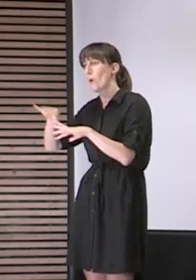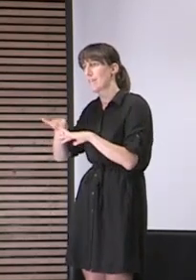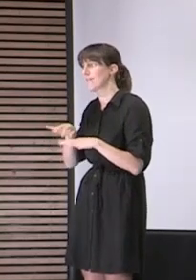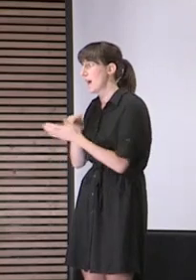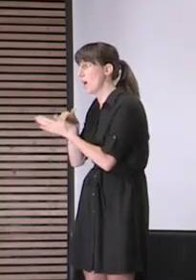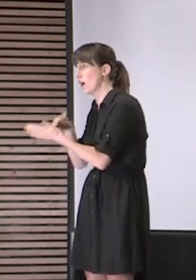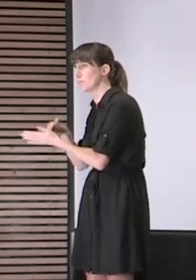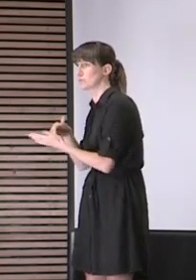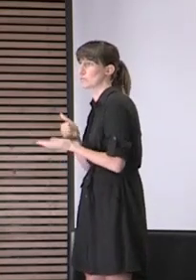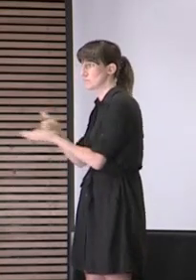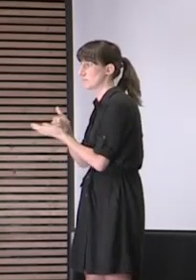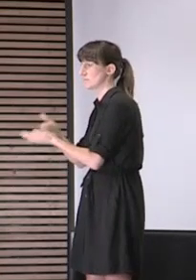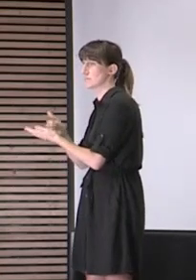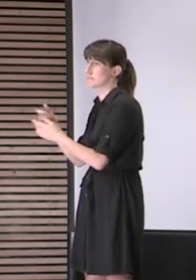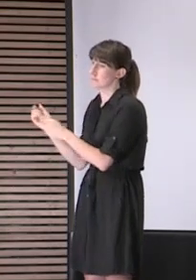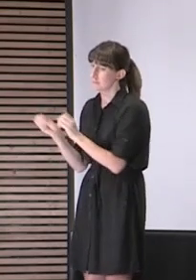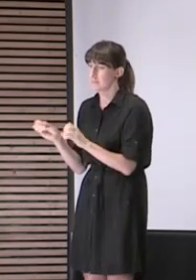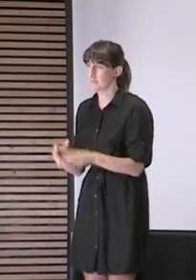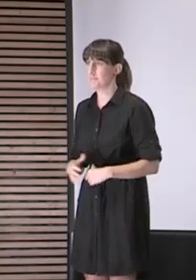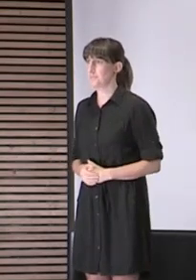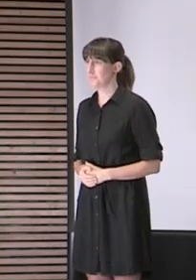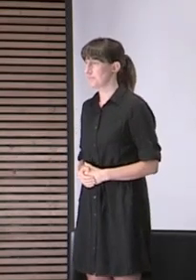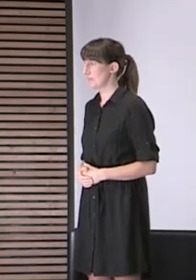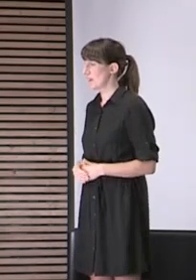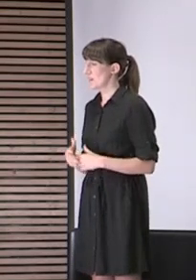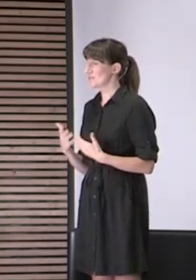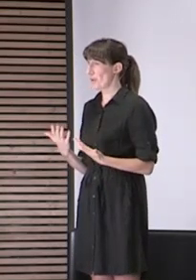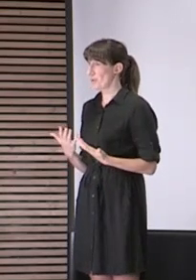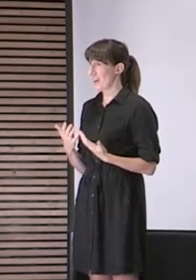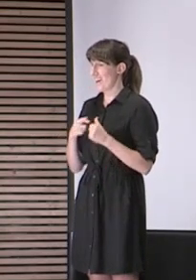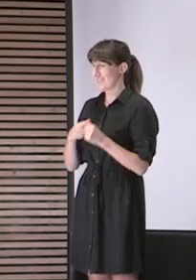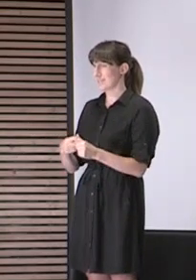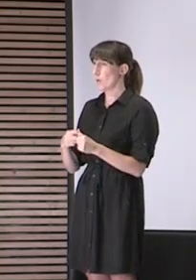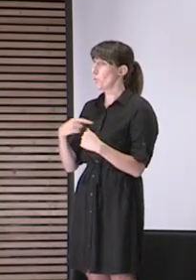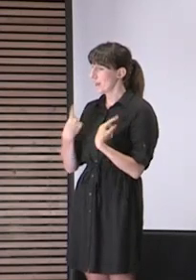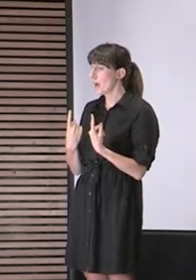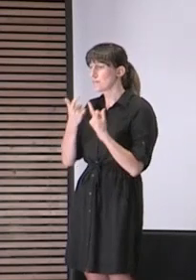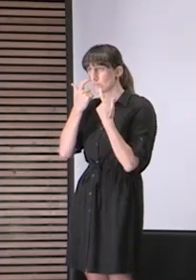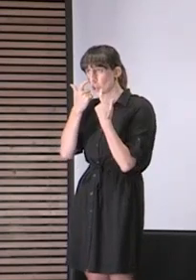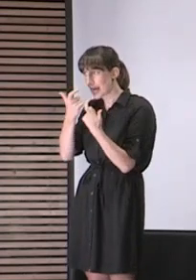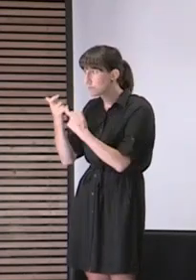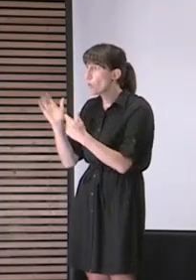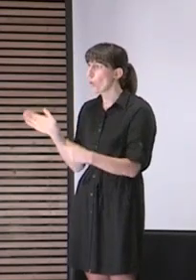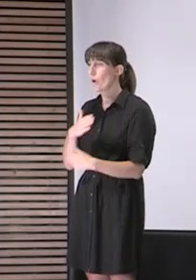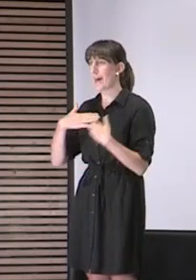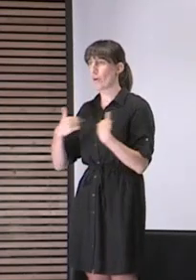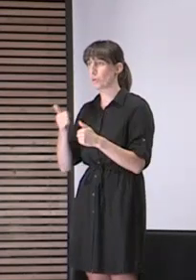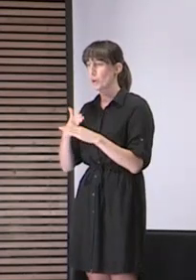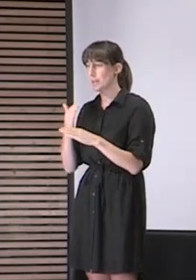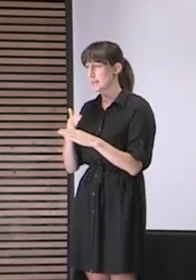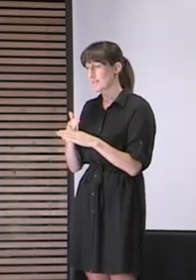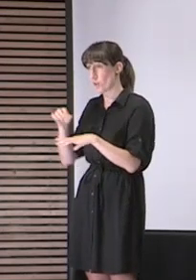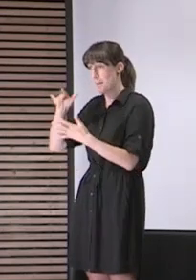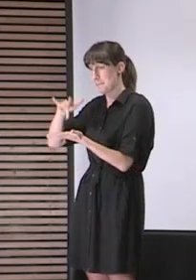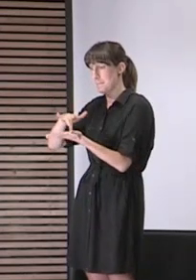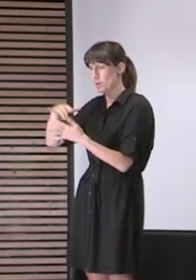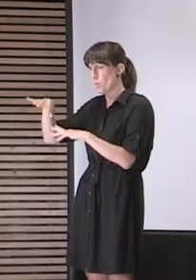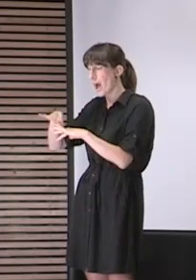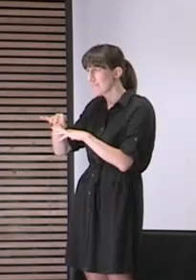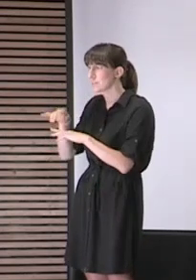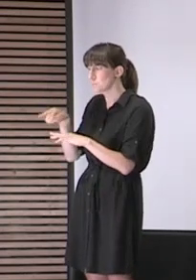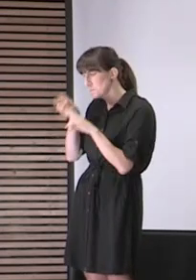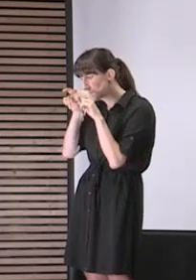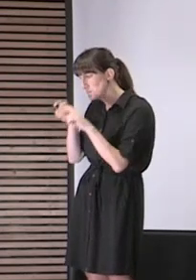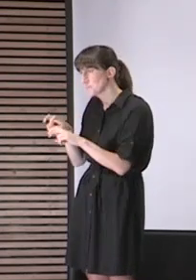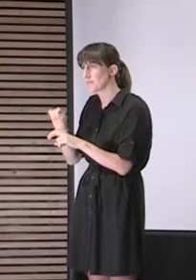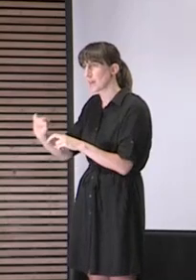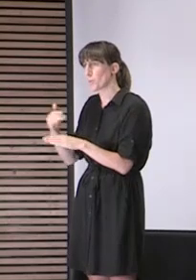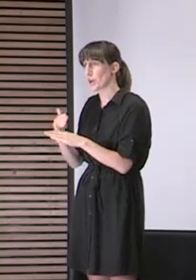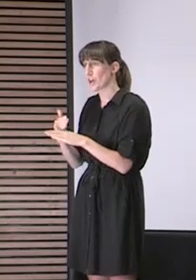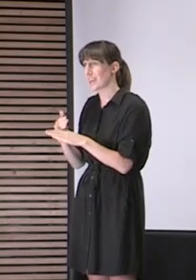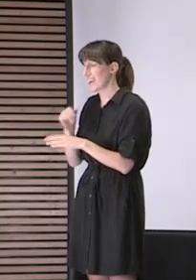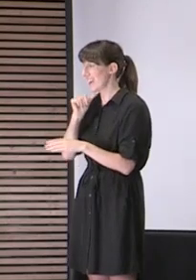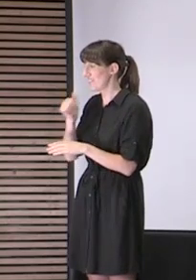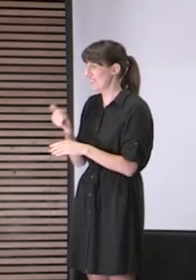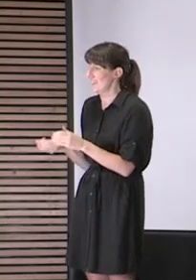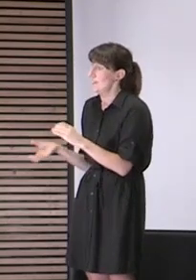adicional del Gobierno y